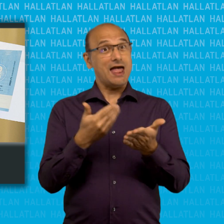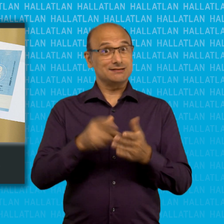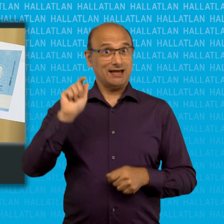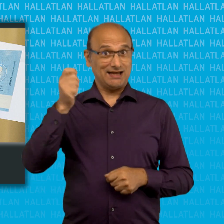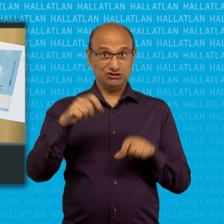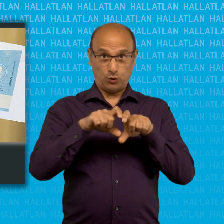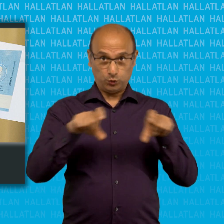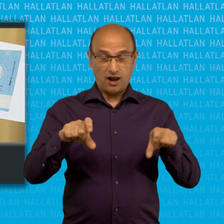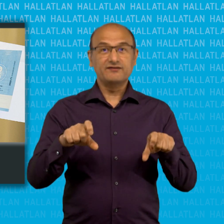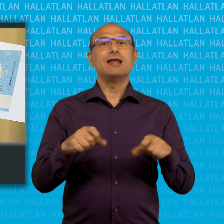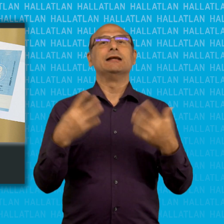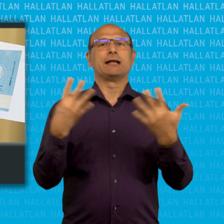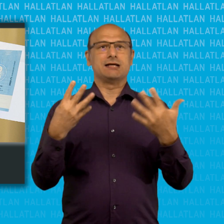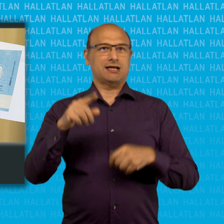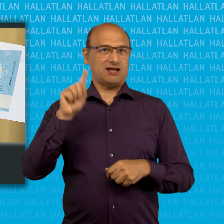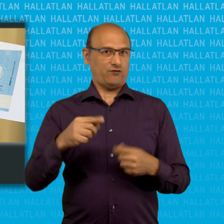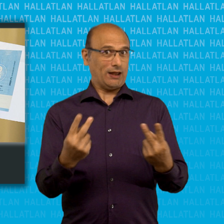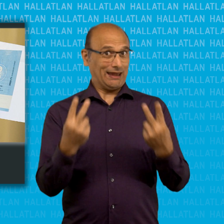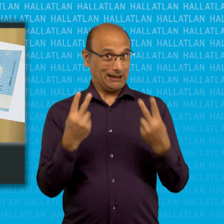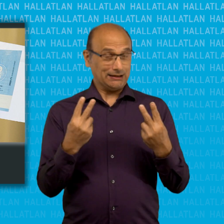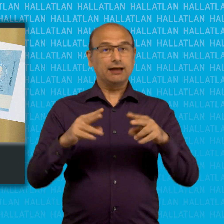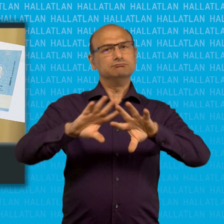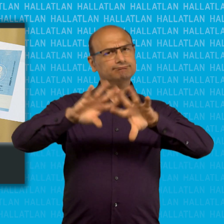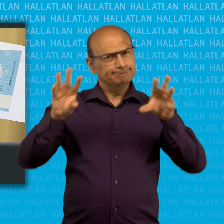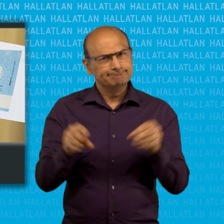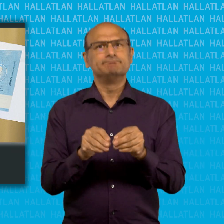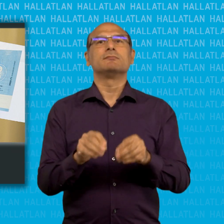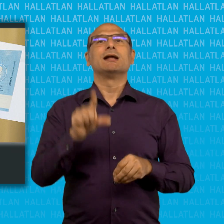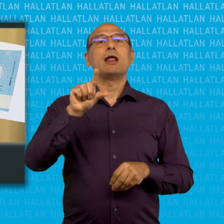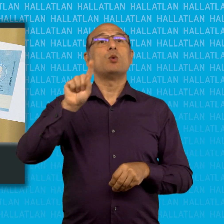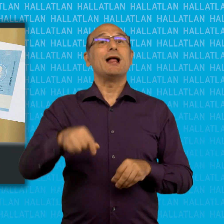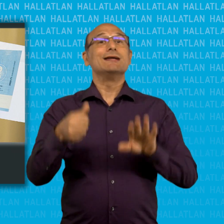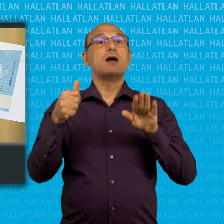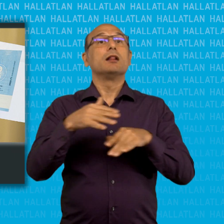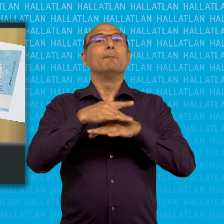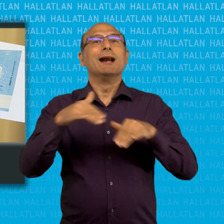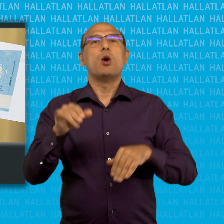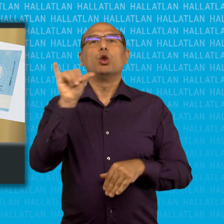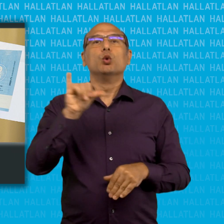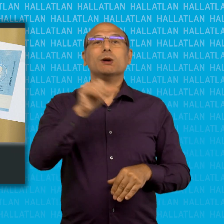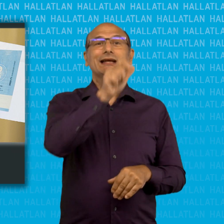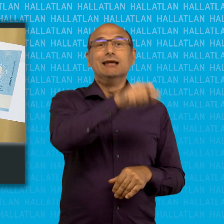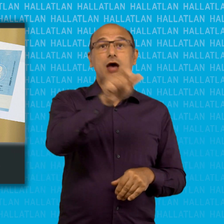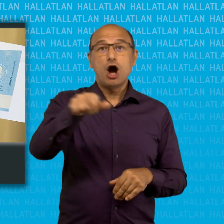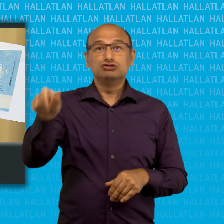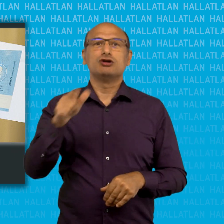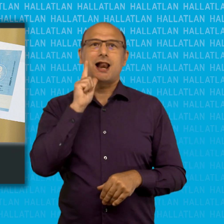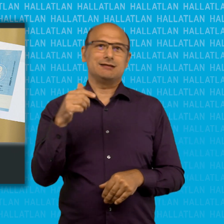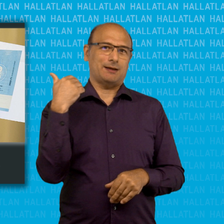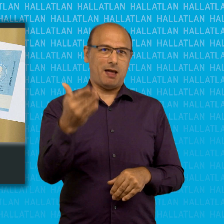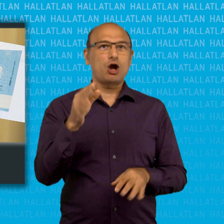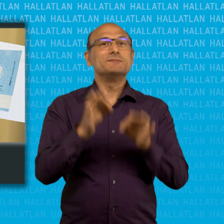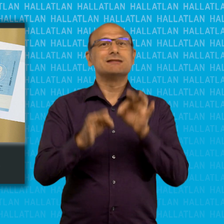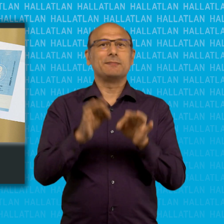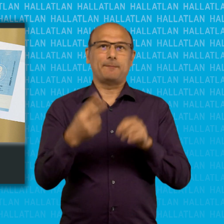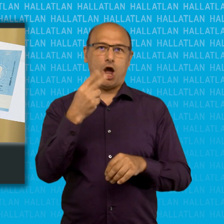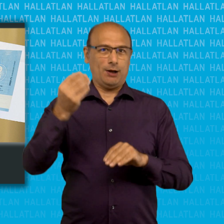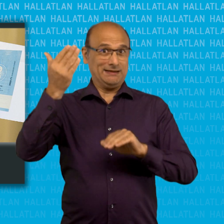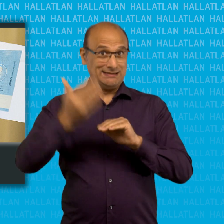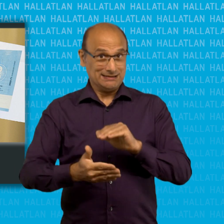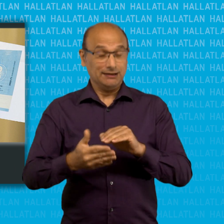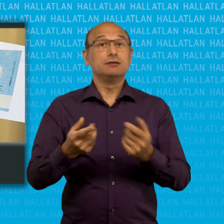Szeptember 30-áig mintegy 2,6 millióan kapnak személyenként 9 ezer forint összegben